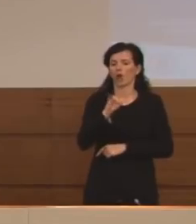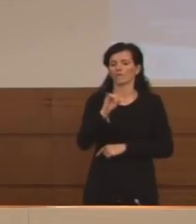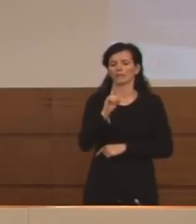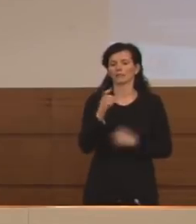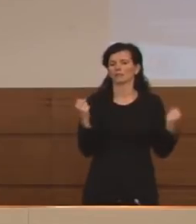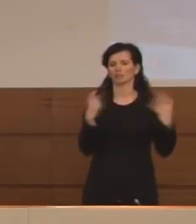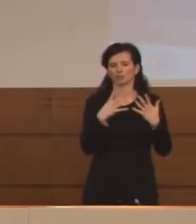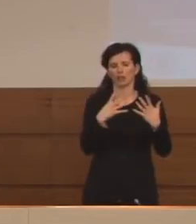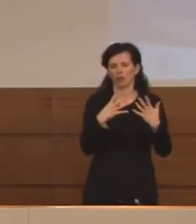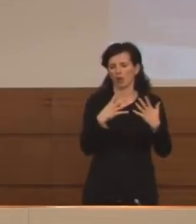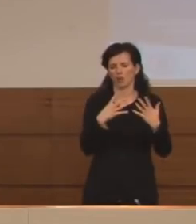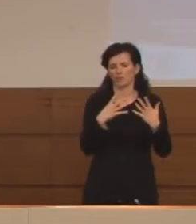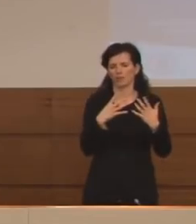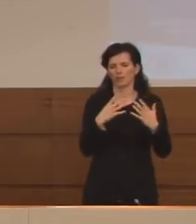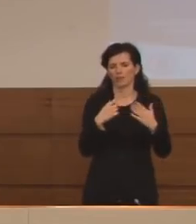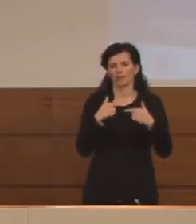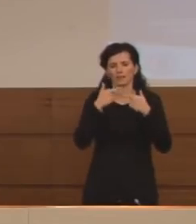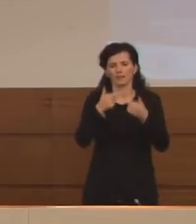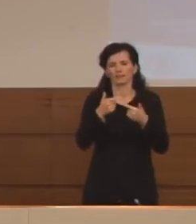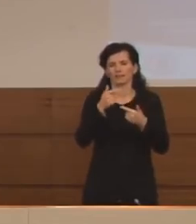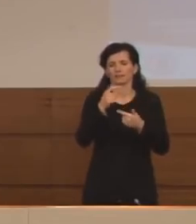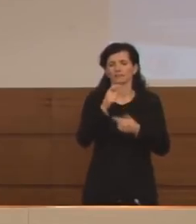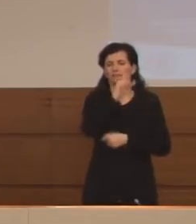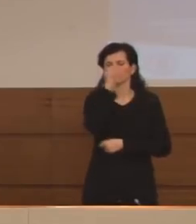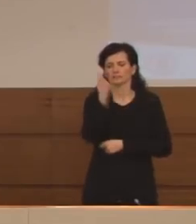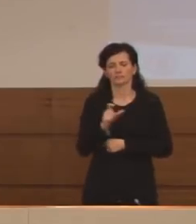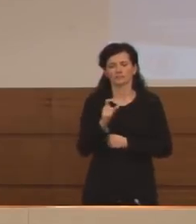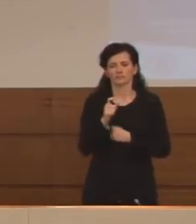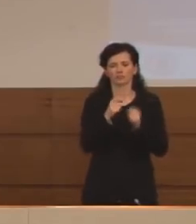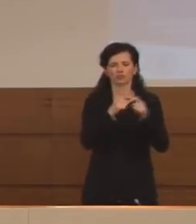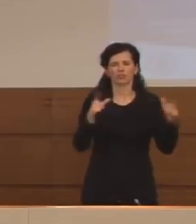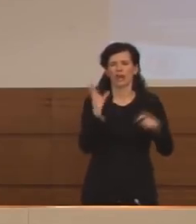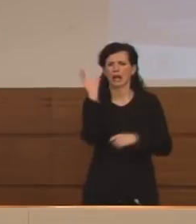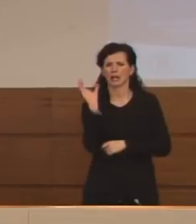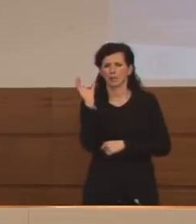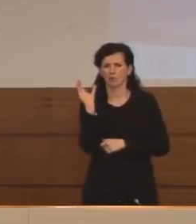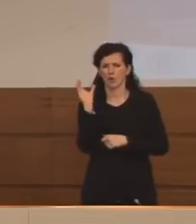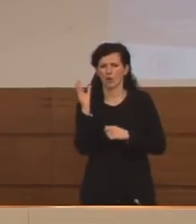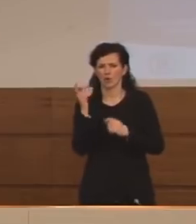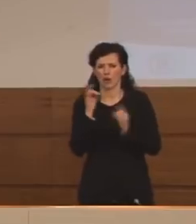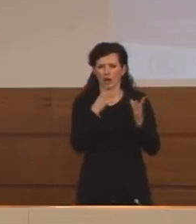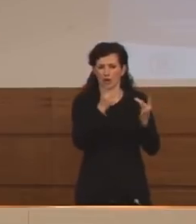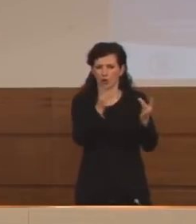Ci sono città come Cremona che hanno 1 contagiato su 100, città come Livorno che hanno 1 contagiato su 1000,